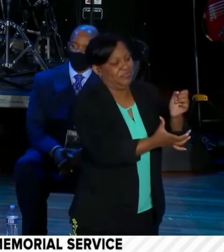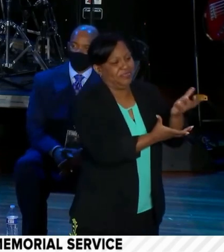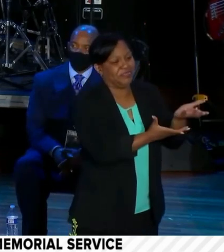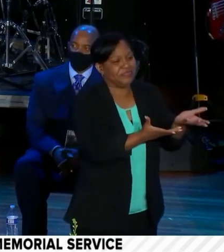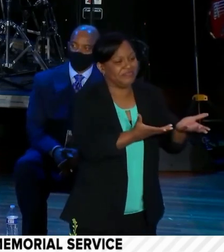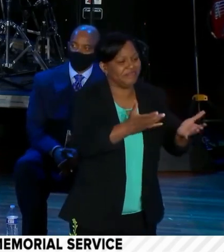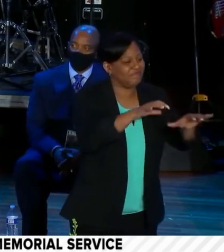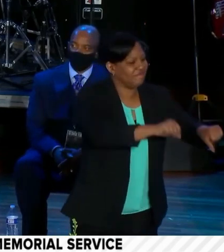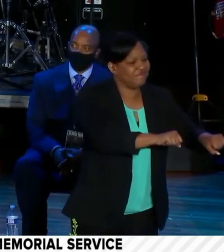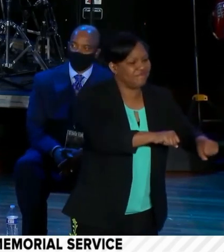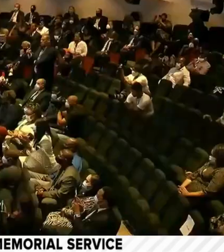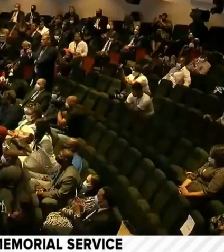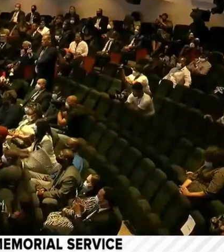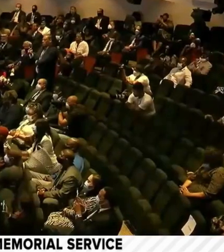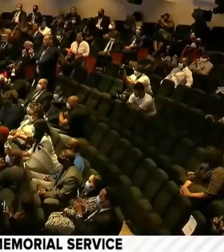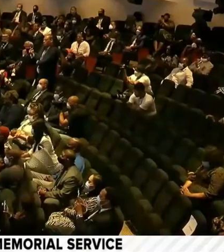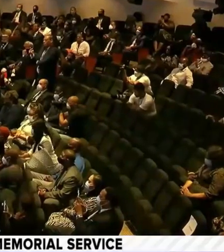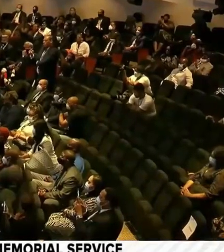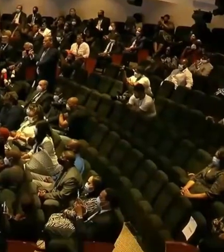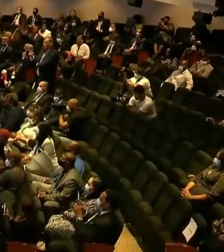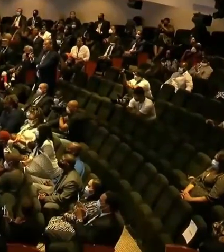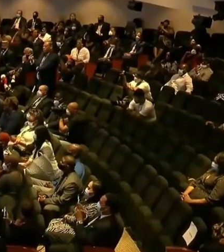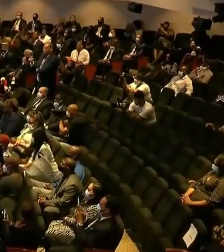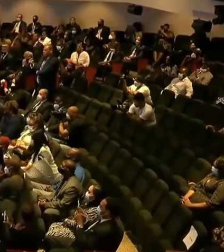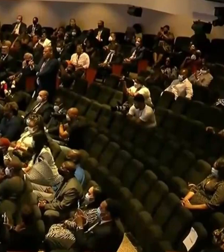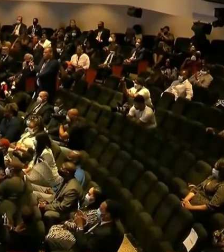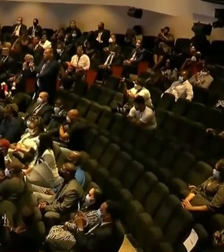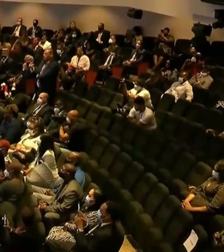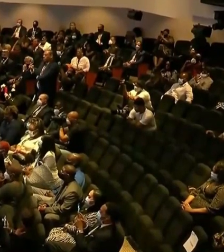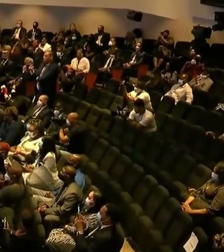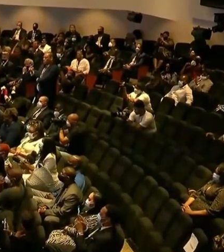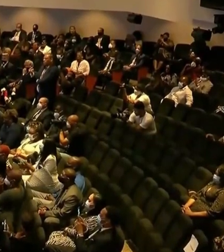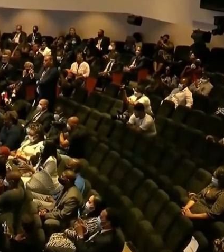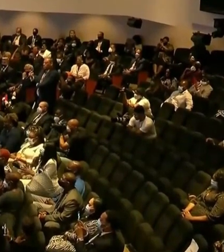Vi kunde leda företag, och inte hänga ute på gatan